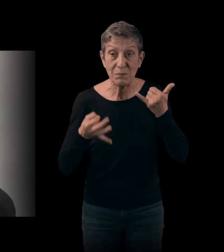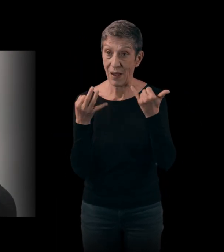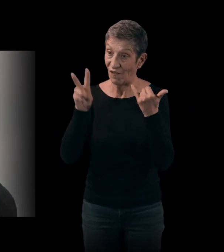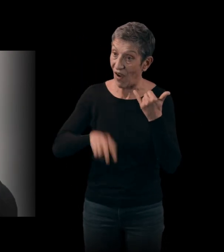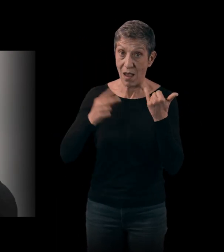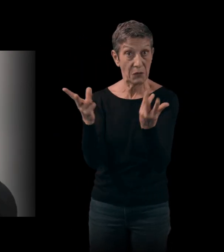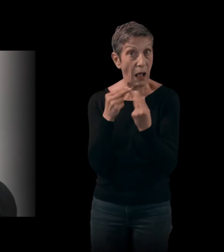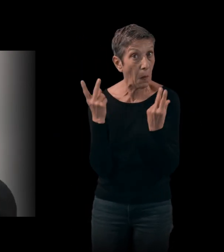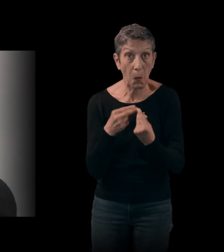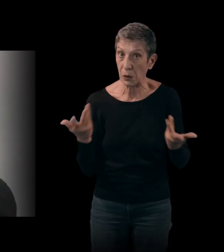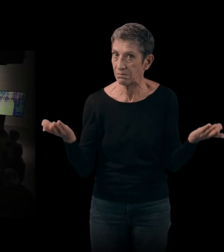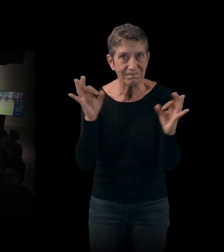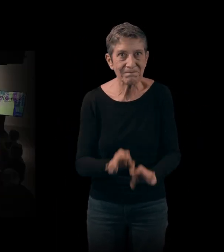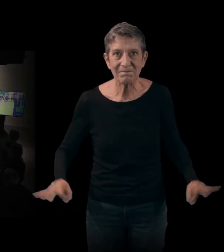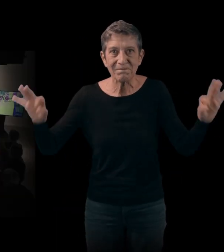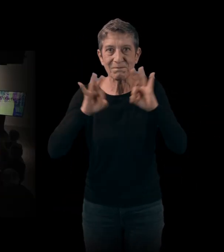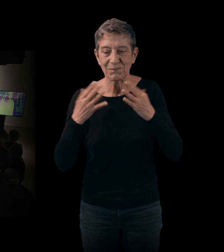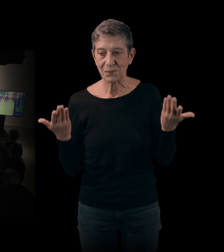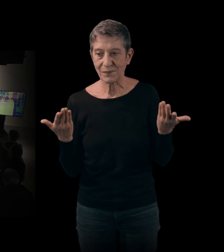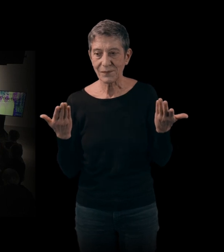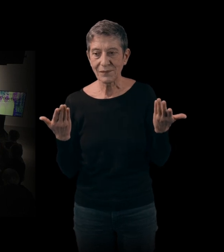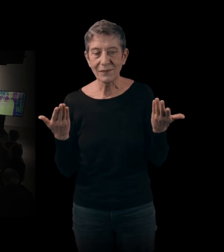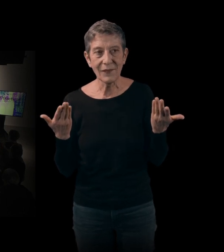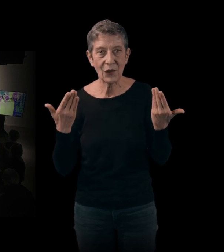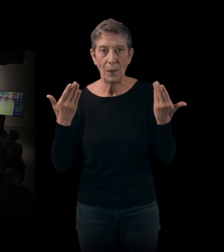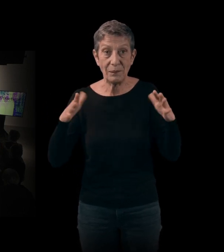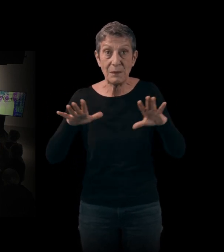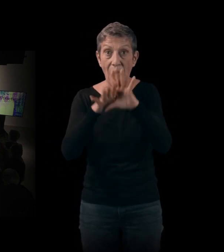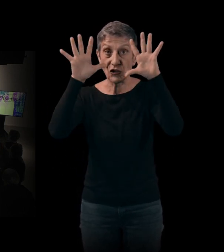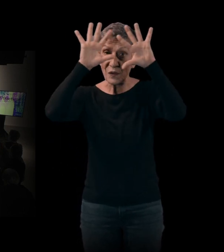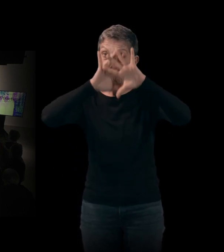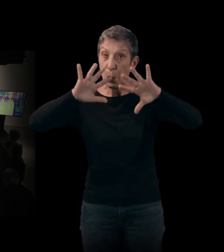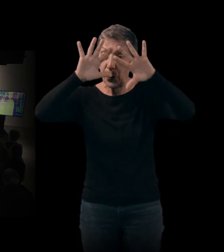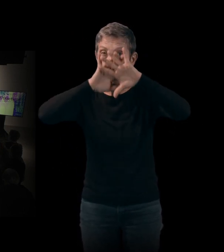Et cette idée très imprécise, derrière le silence,